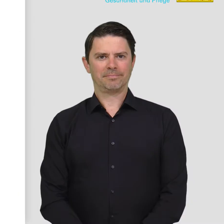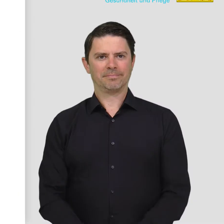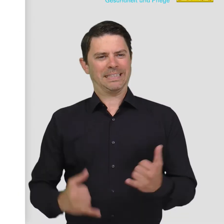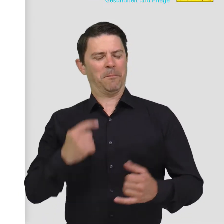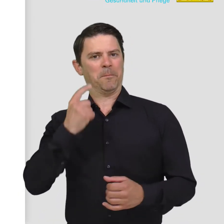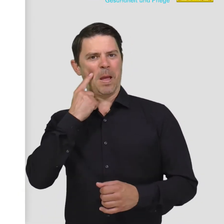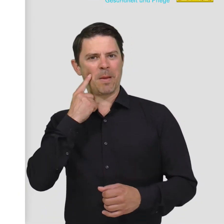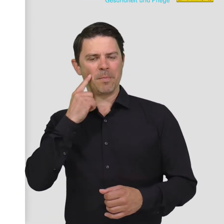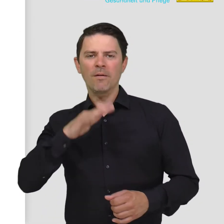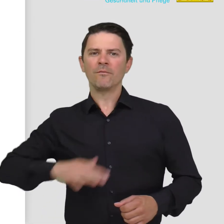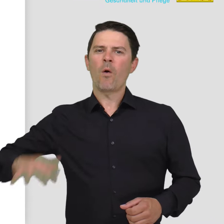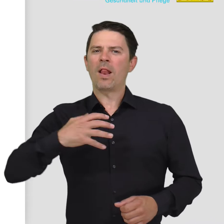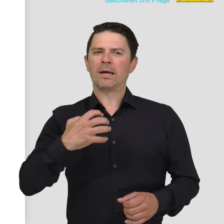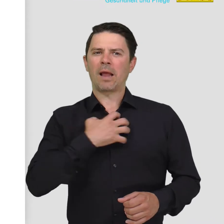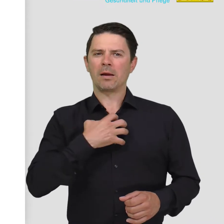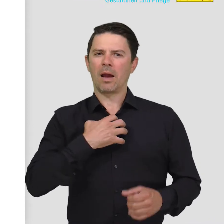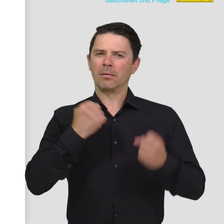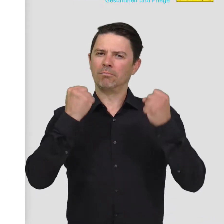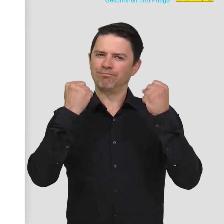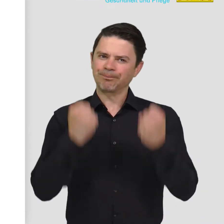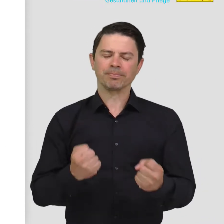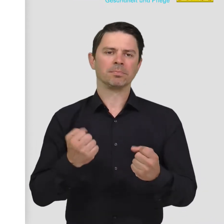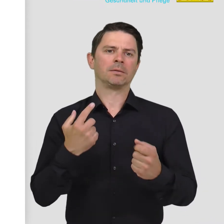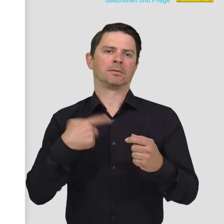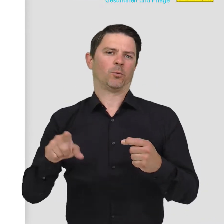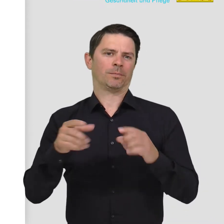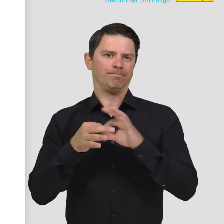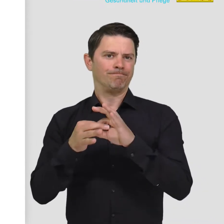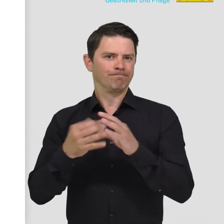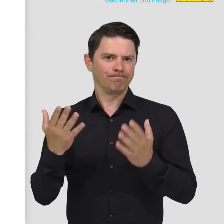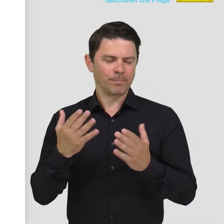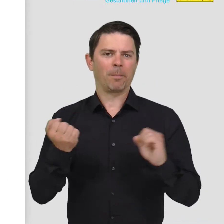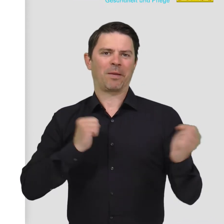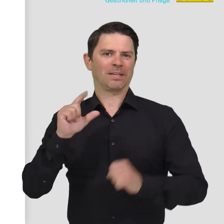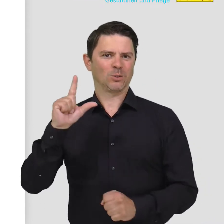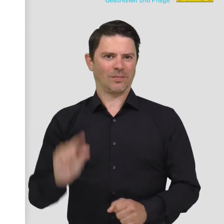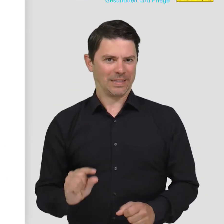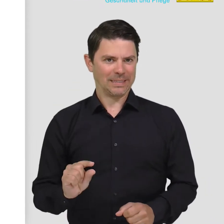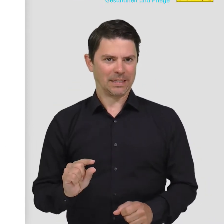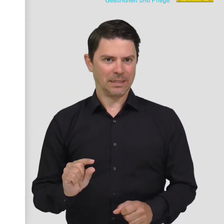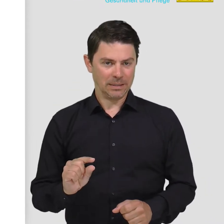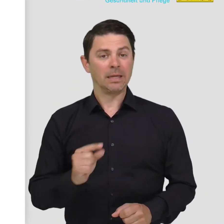Unsere heutigen Volkskrankheiten haben sehr viel mit mangelnder Bewegung zu tun.